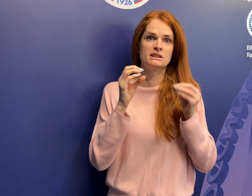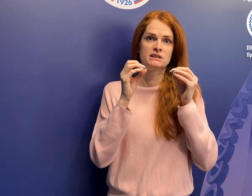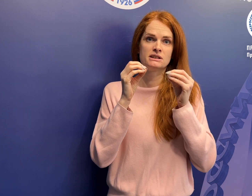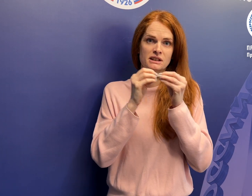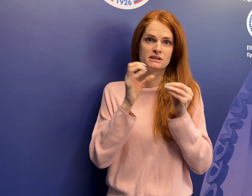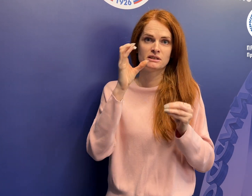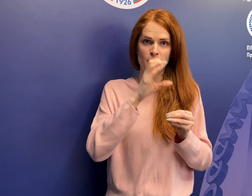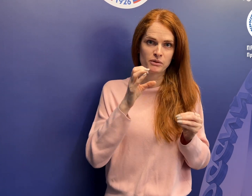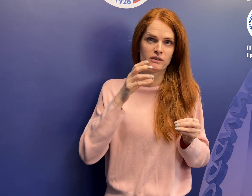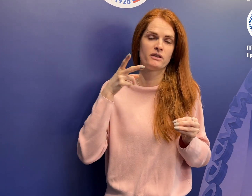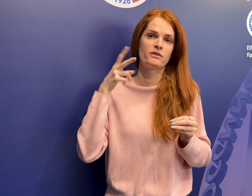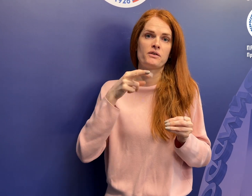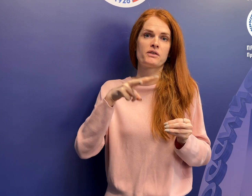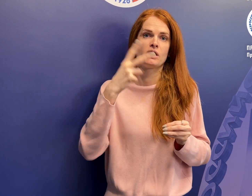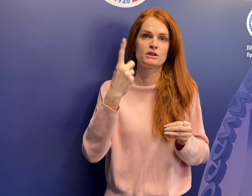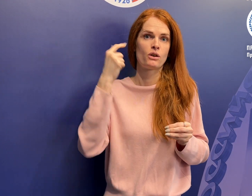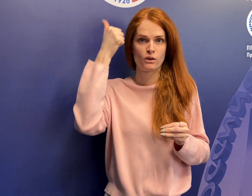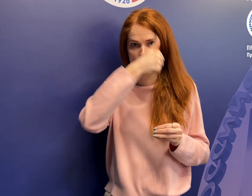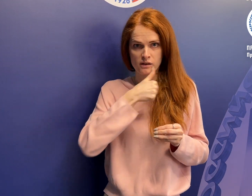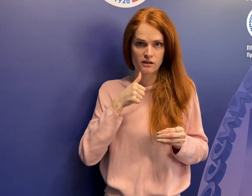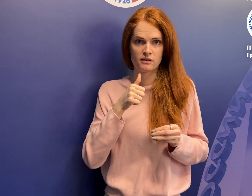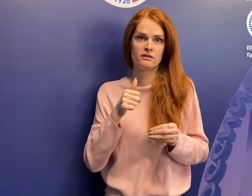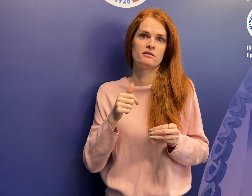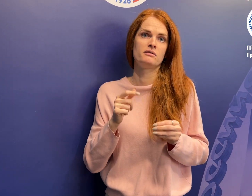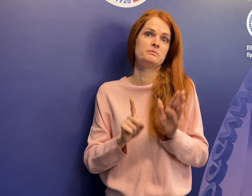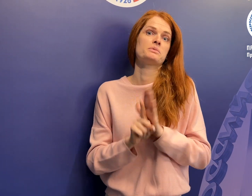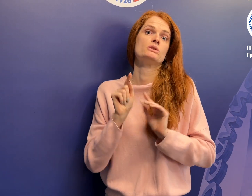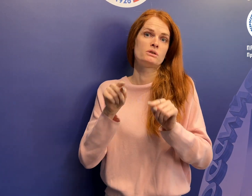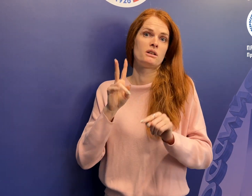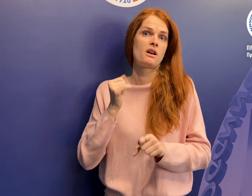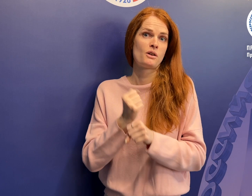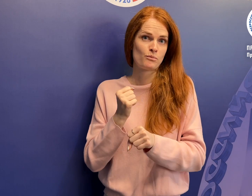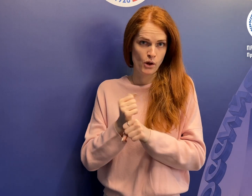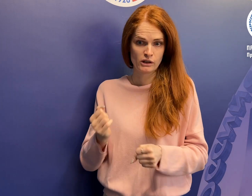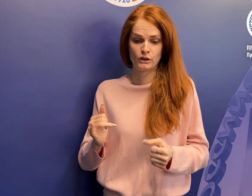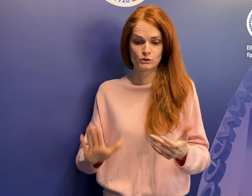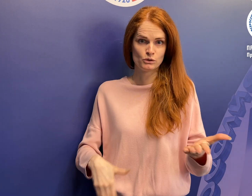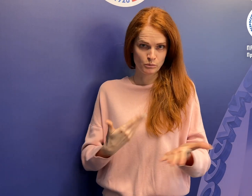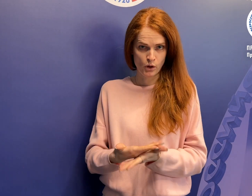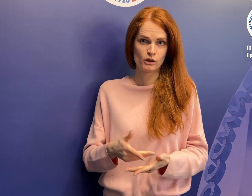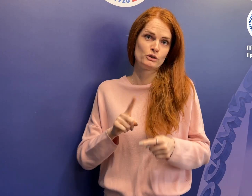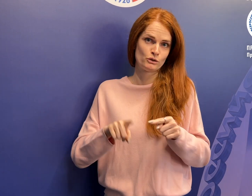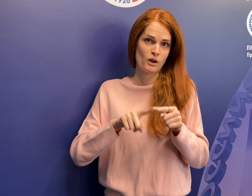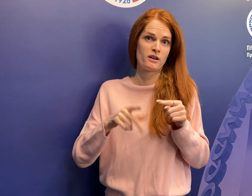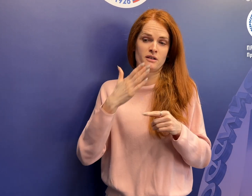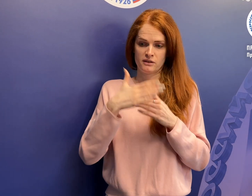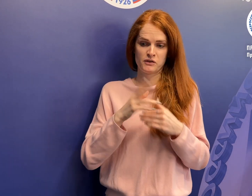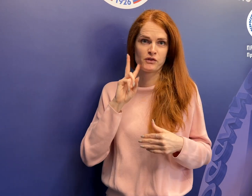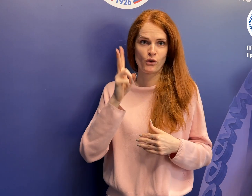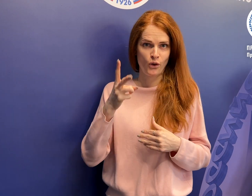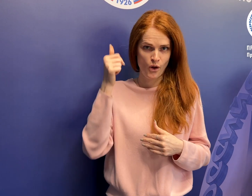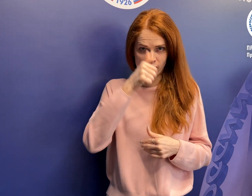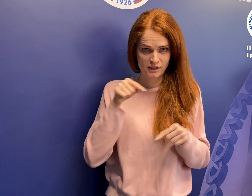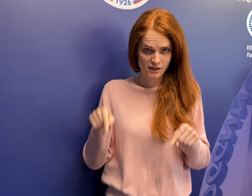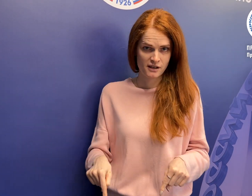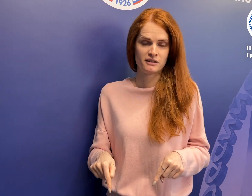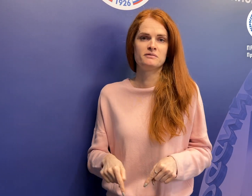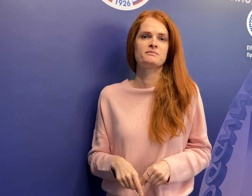С 10 сентября 2021 приступила к работе председателем и работаю до сих пор, скоро исполнится 2 года.